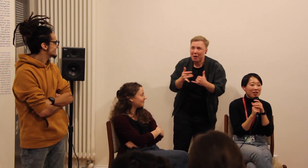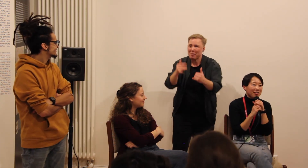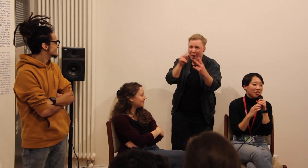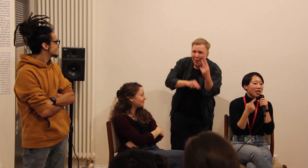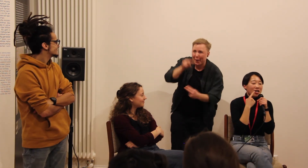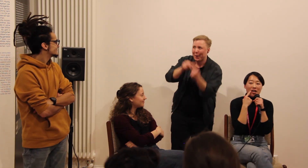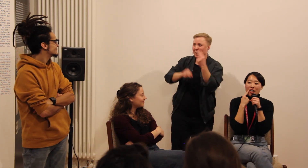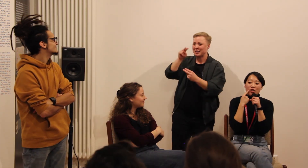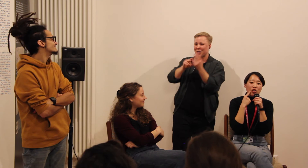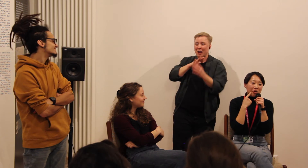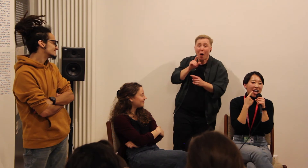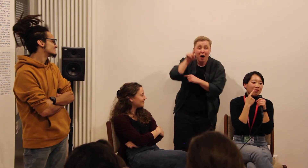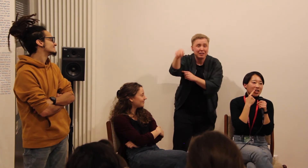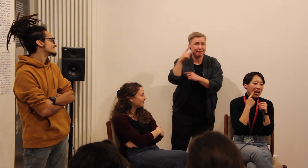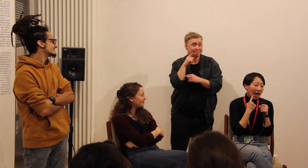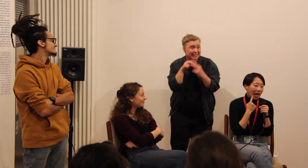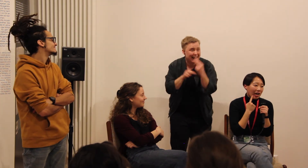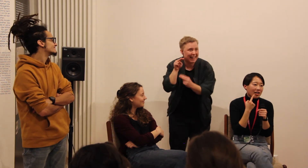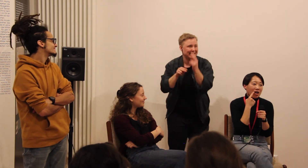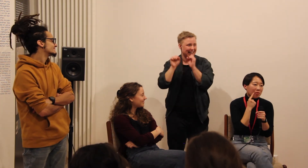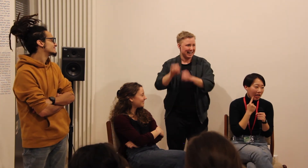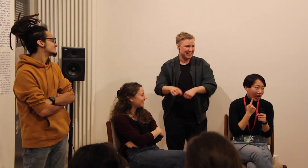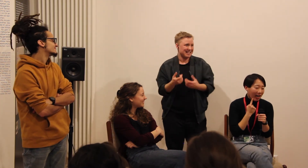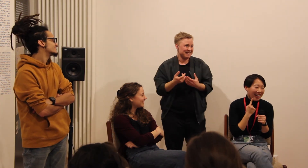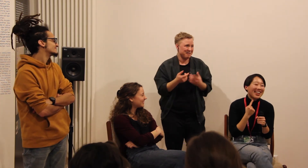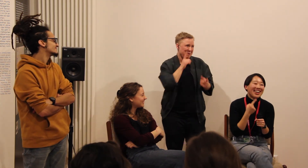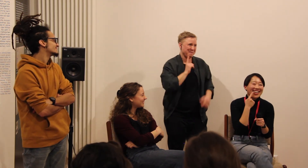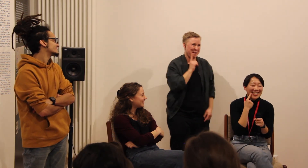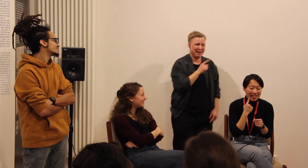Also waren meine Eltern super neidisch.